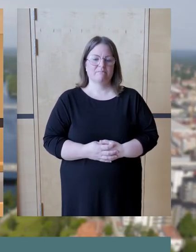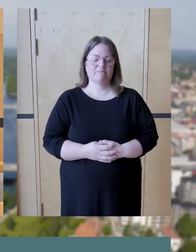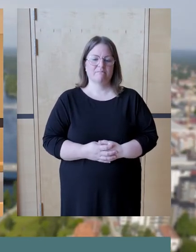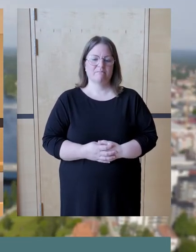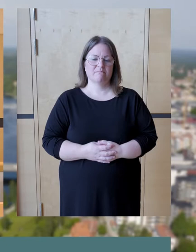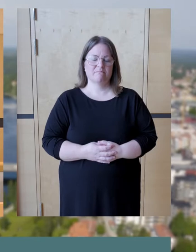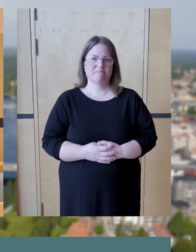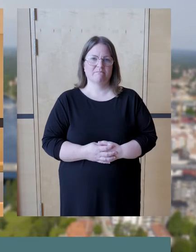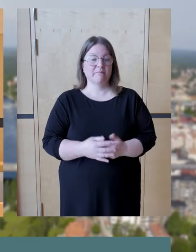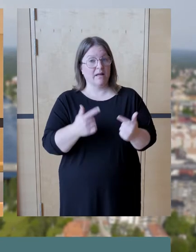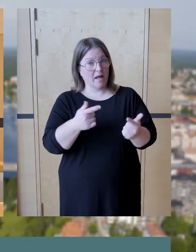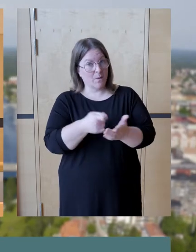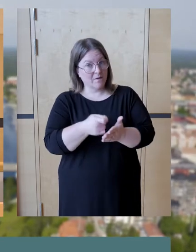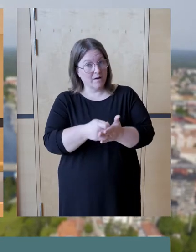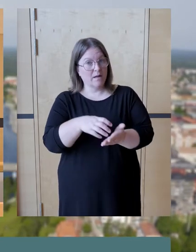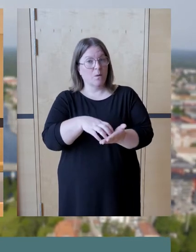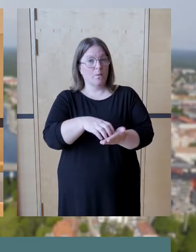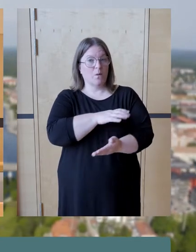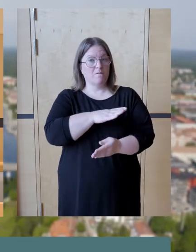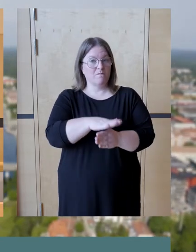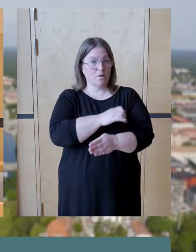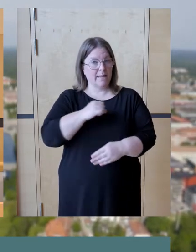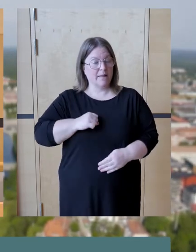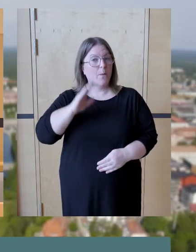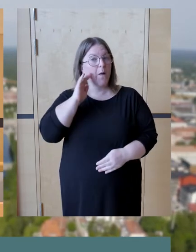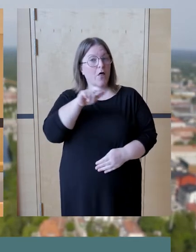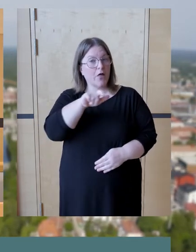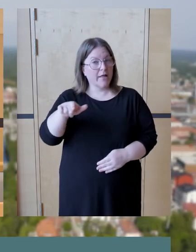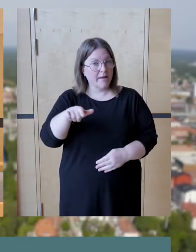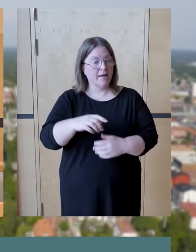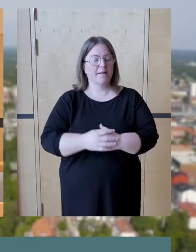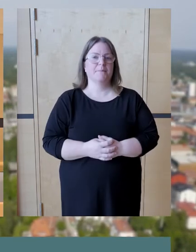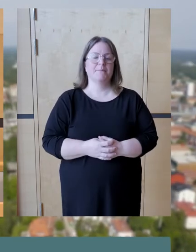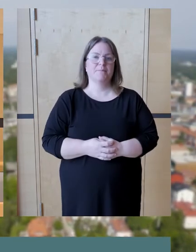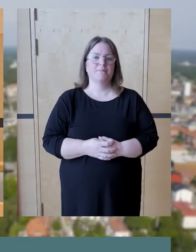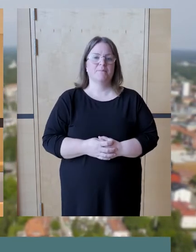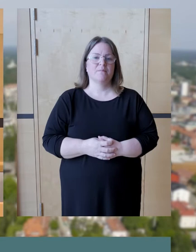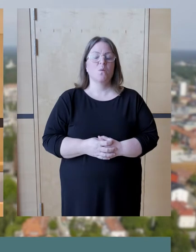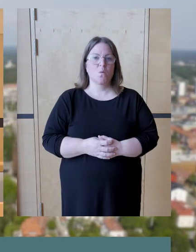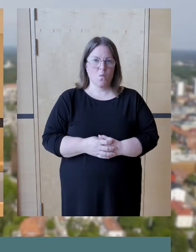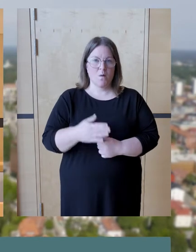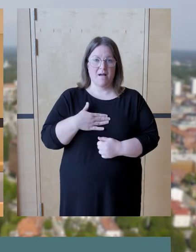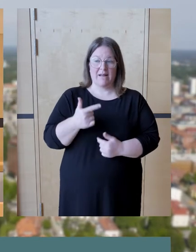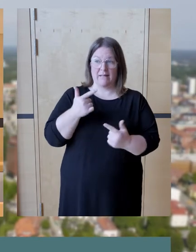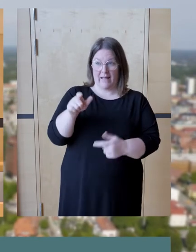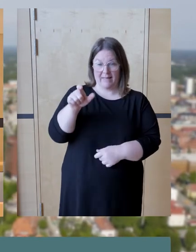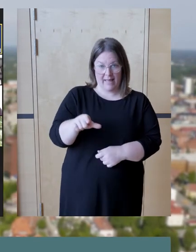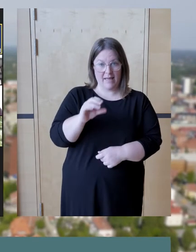Fortfarande kommer till mig till ledamöter och höra det Jag vill också Tacka henne Samt i slutet här